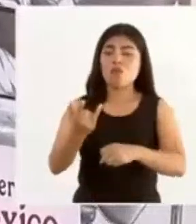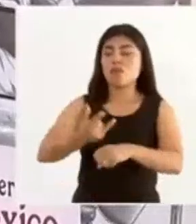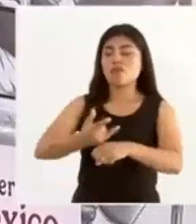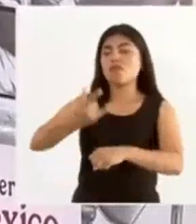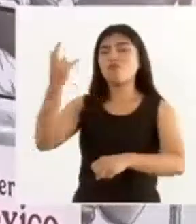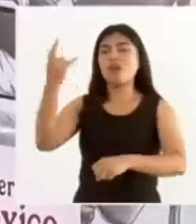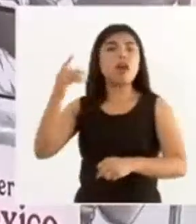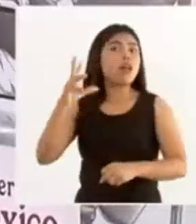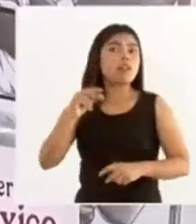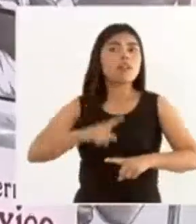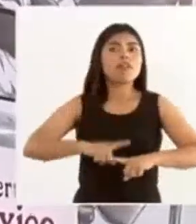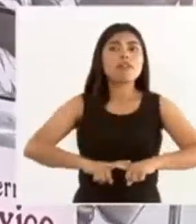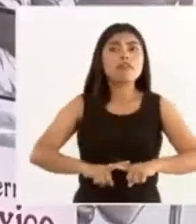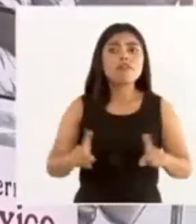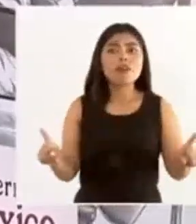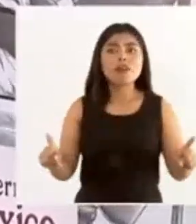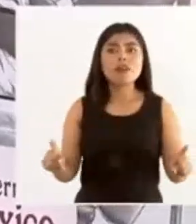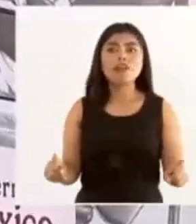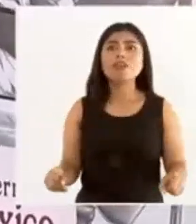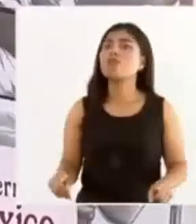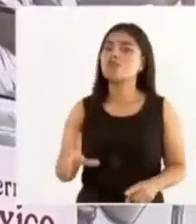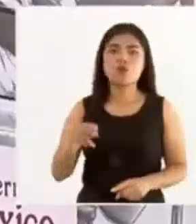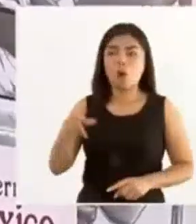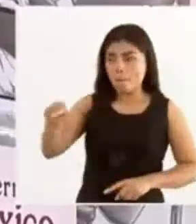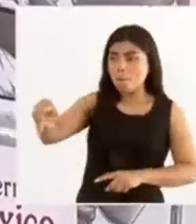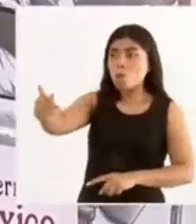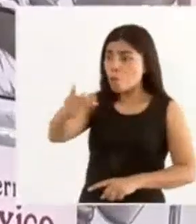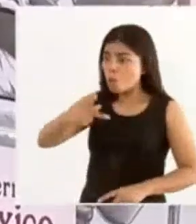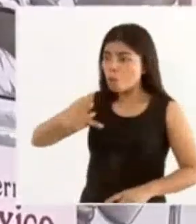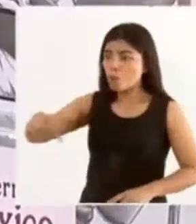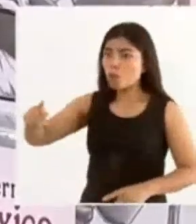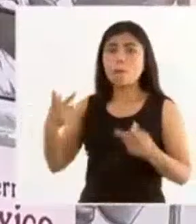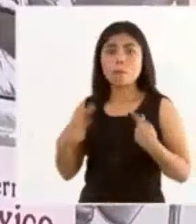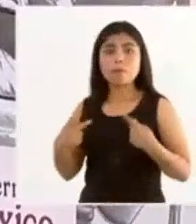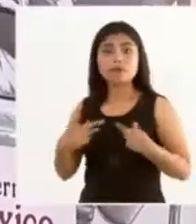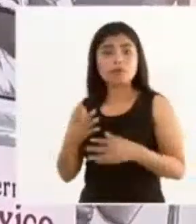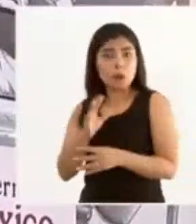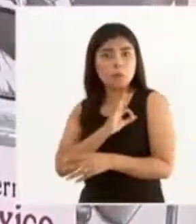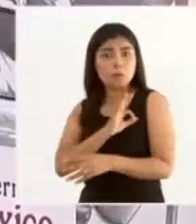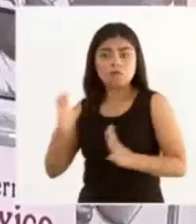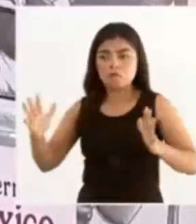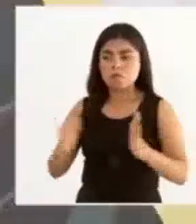judicial también lo elige el pueblo de México. Por eso a nuestros adversarios no les gusta.